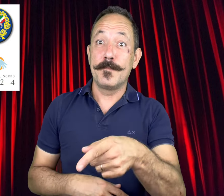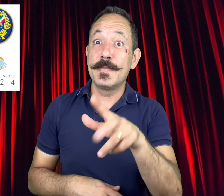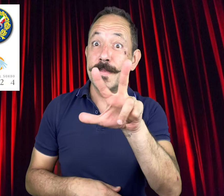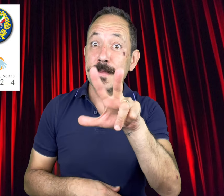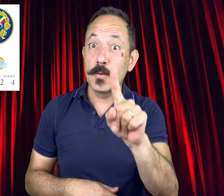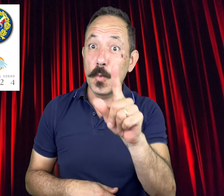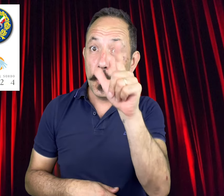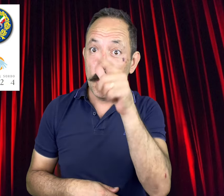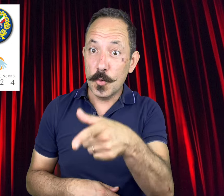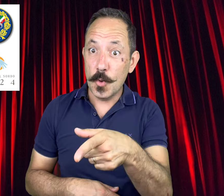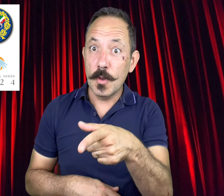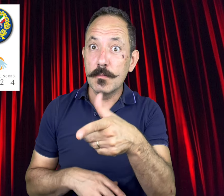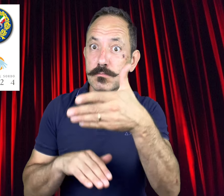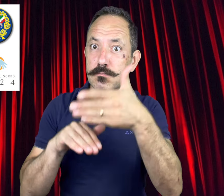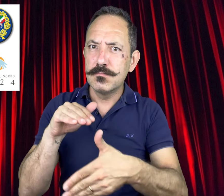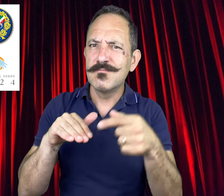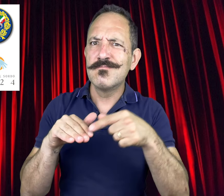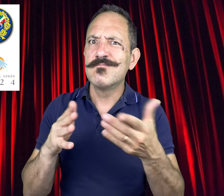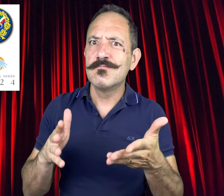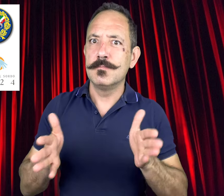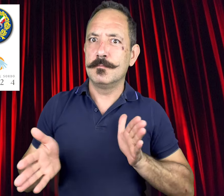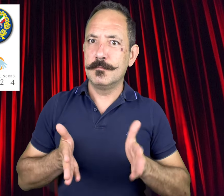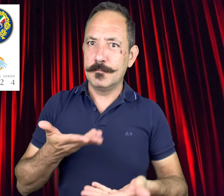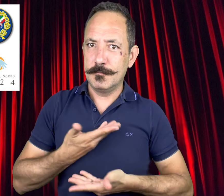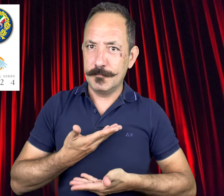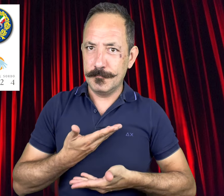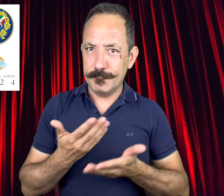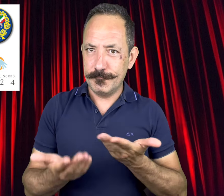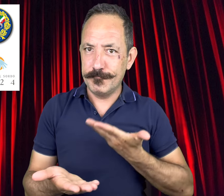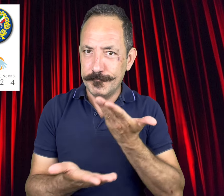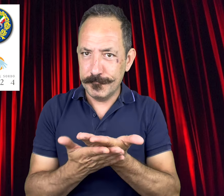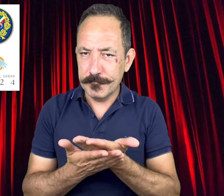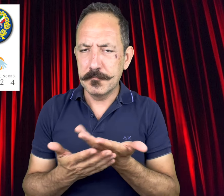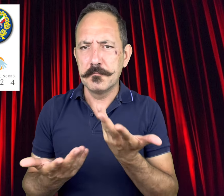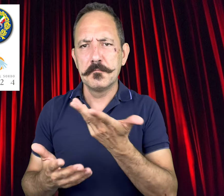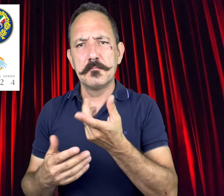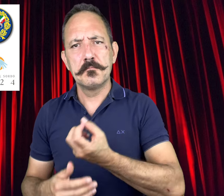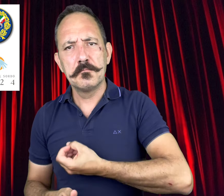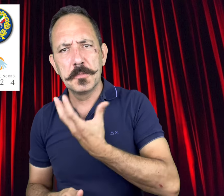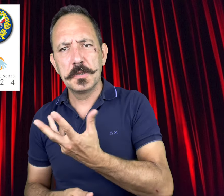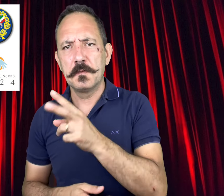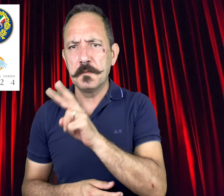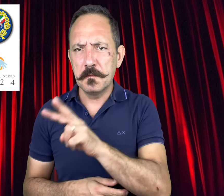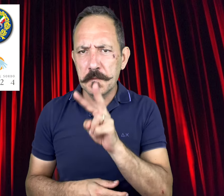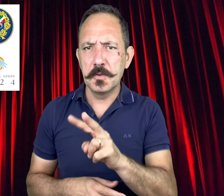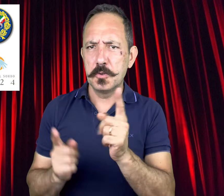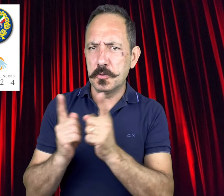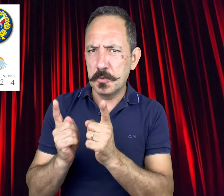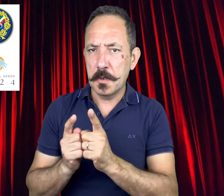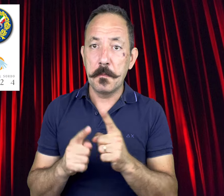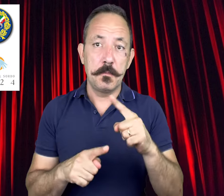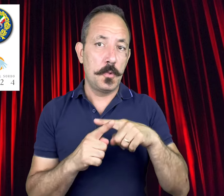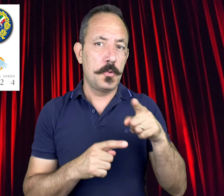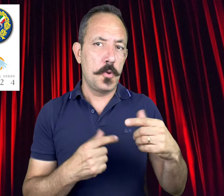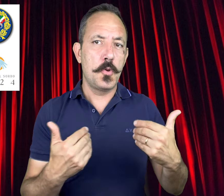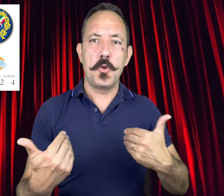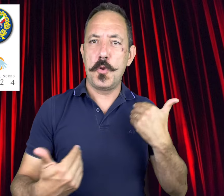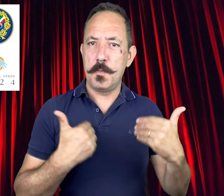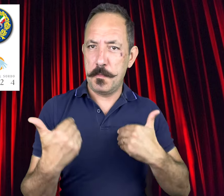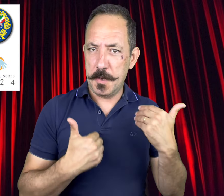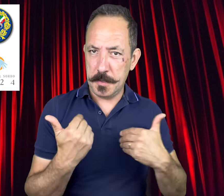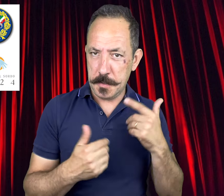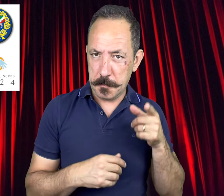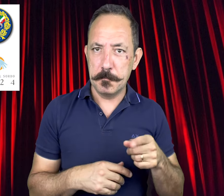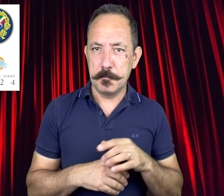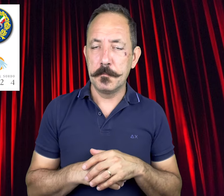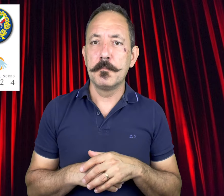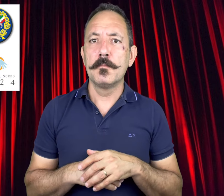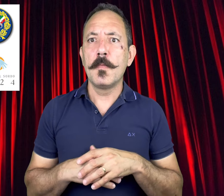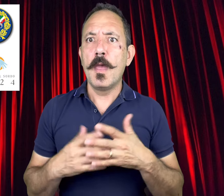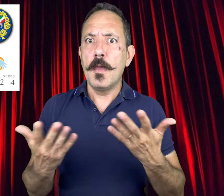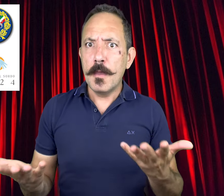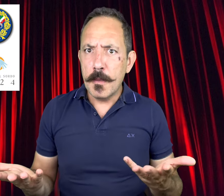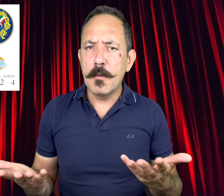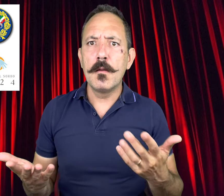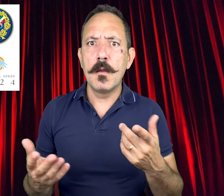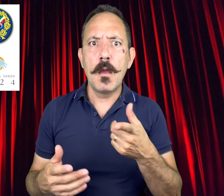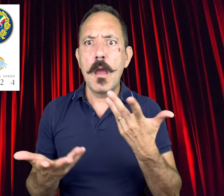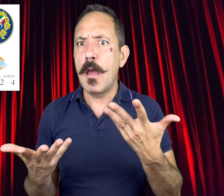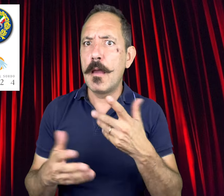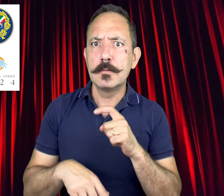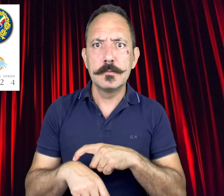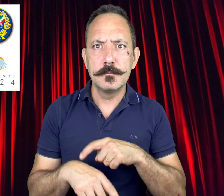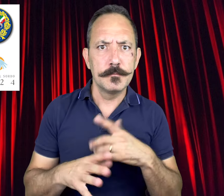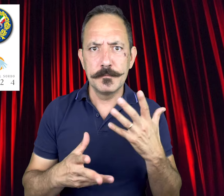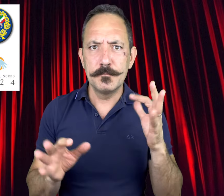il 31 luglio ci sono le scadenze per le candidature alle opere teatrali al Festival delle Compagnie e/o dei Gruppi e degli attori di Poesia in LIS e di VV